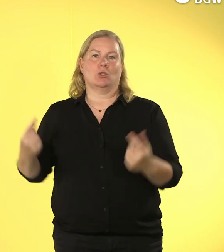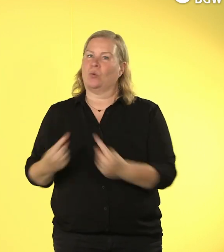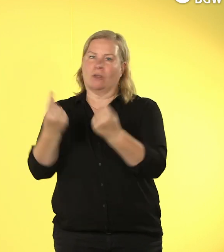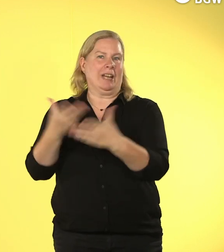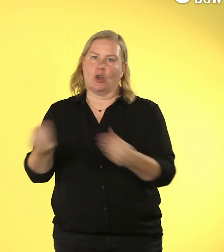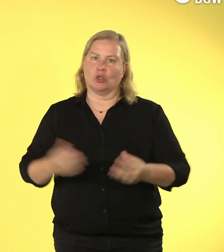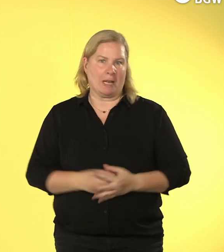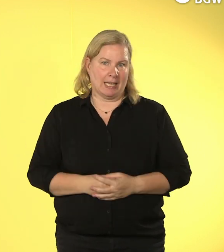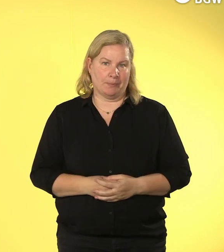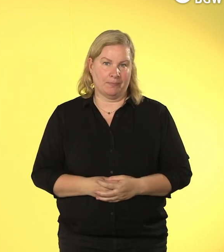Hm. - Was sagst du dazu?